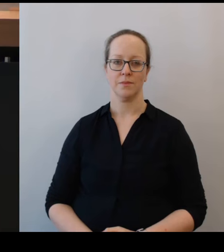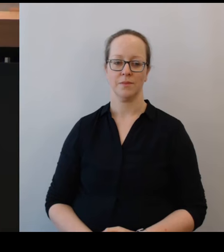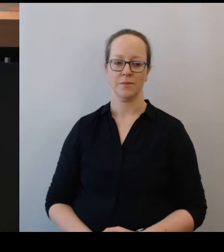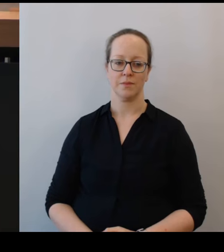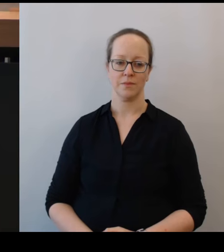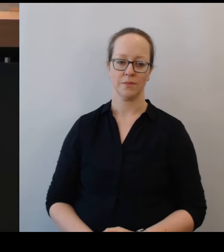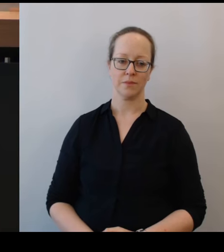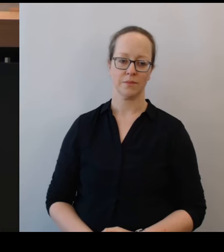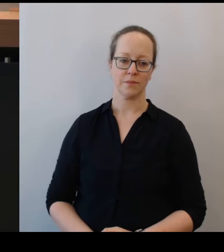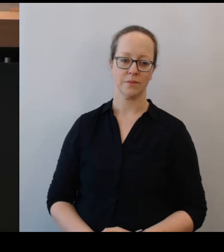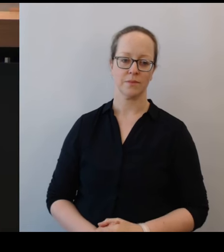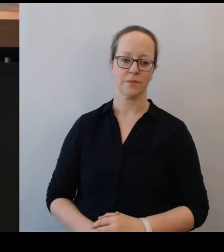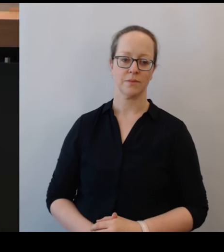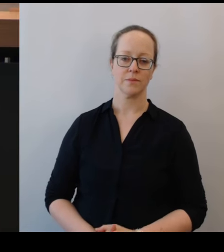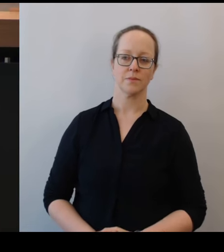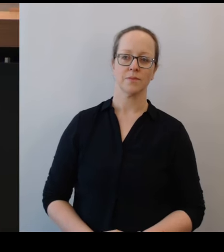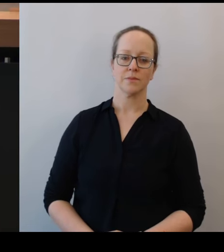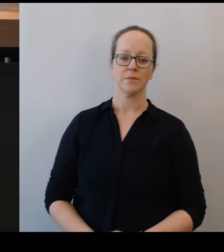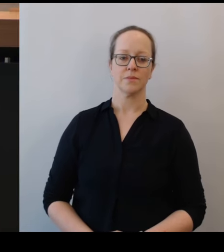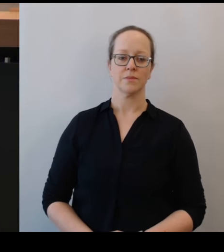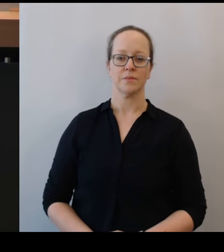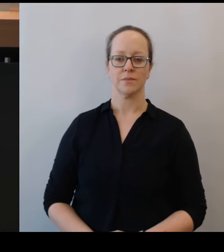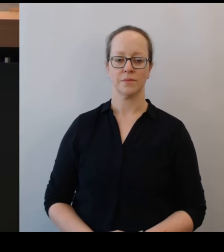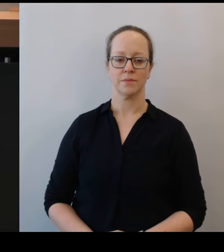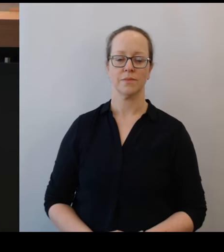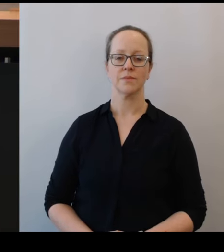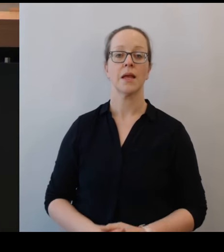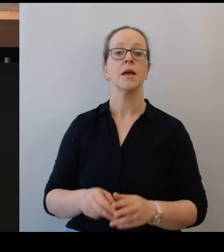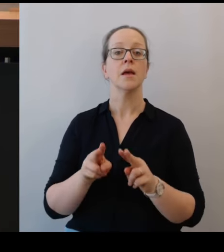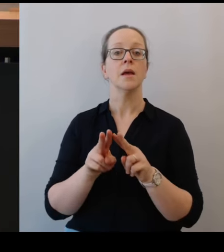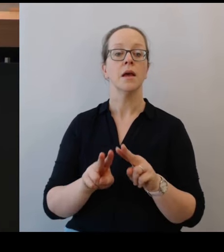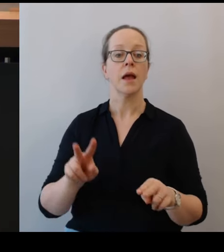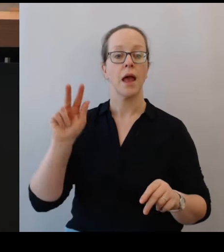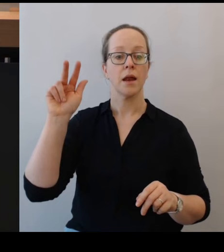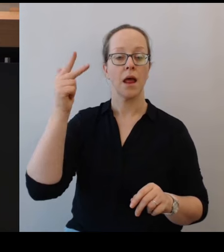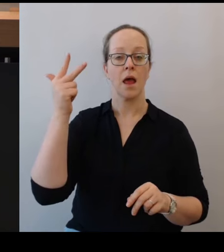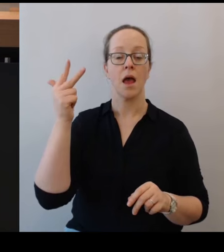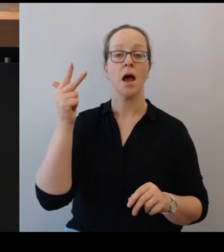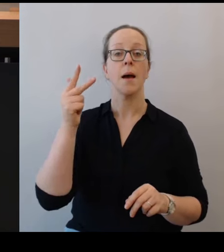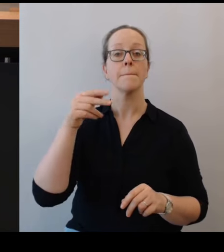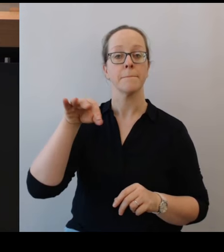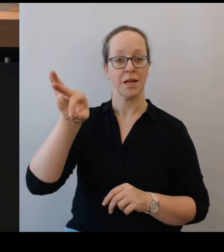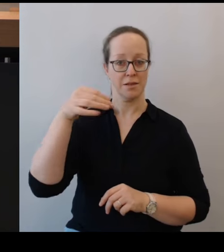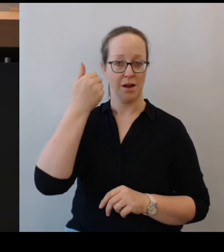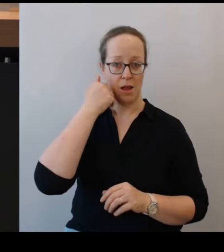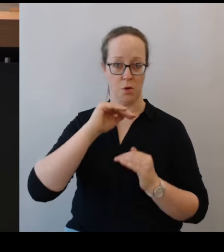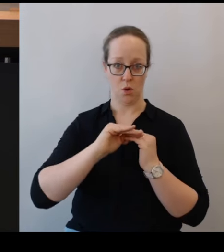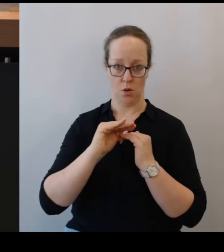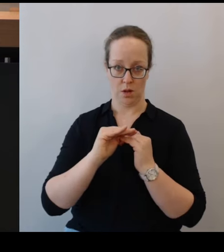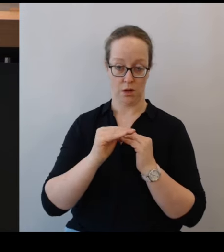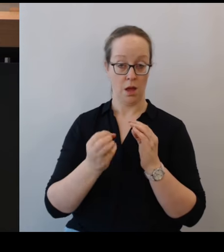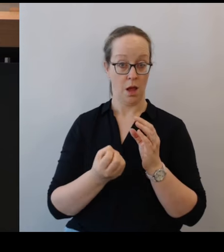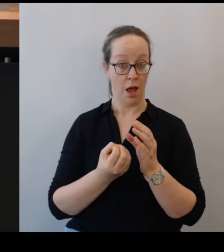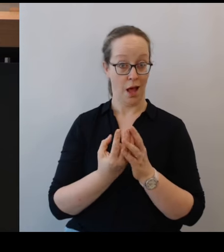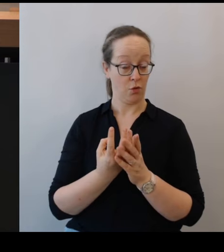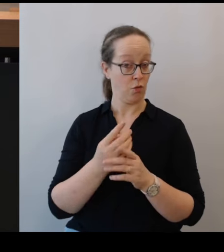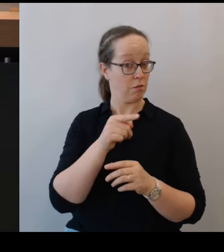(Rednerwechsel) Sehr geehrter Herr Präsident! Liebe Kolleginnen! Wer aktuell eine Ausbildung in Berlin macht oder beginnen möchte, hat verständlicherweise